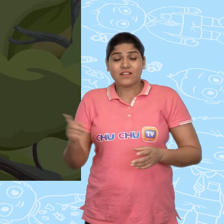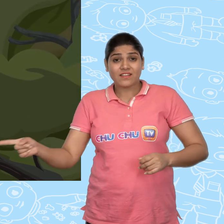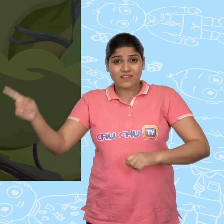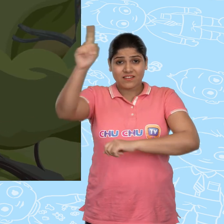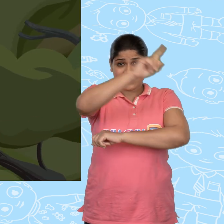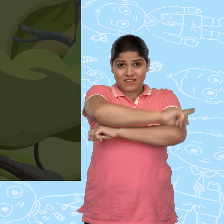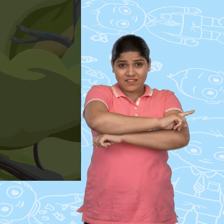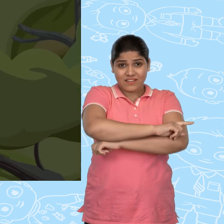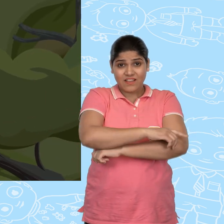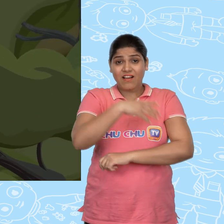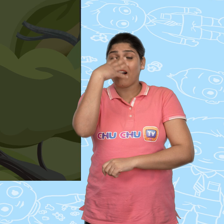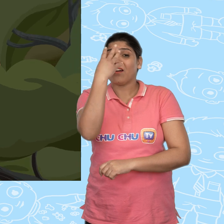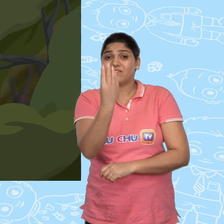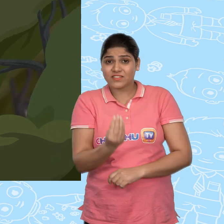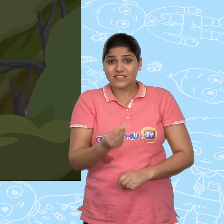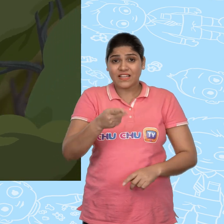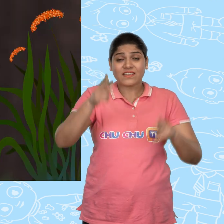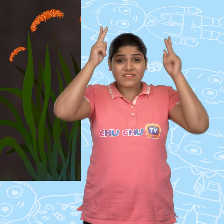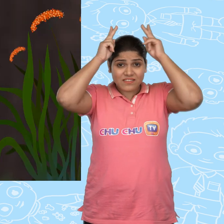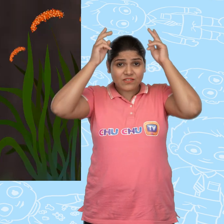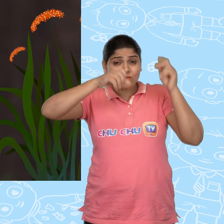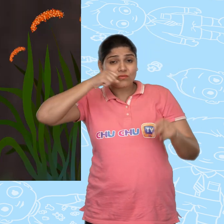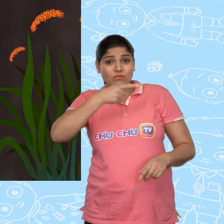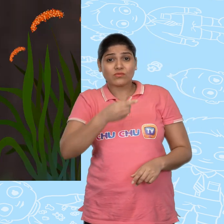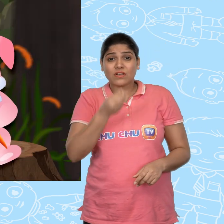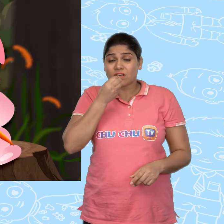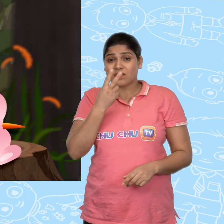एक दिन, हाथी ने खरगोशों को खाना खाते हुए देखा